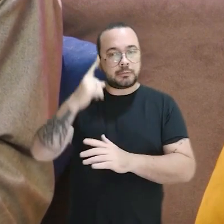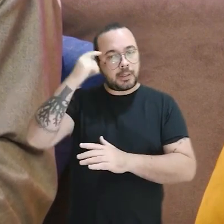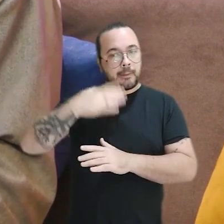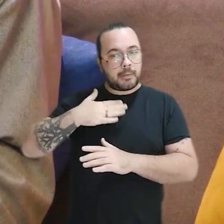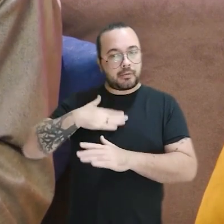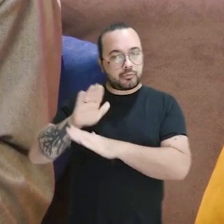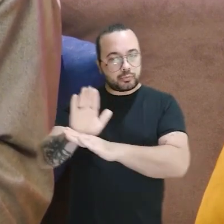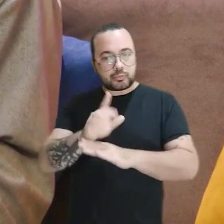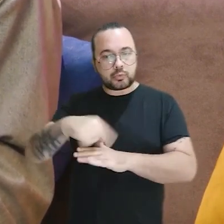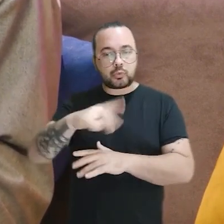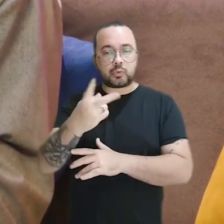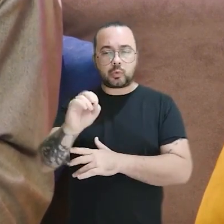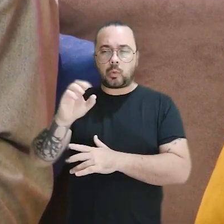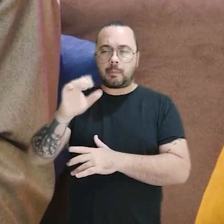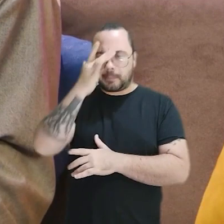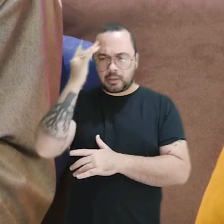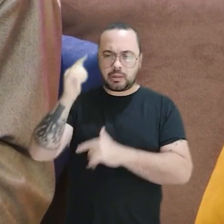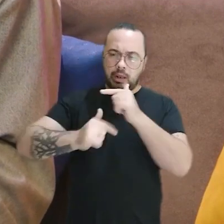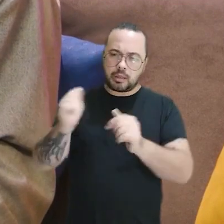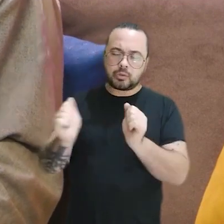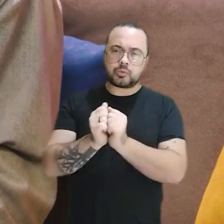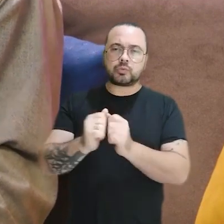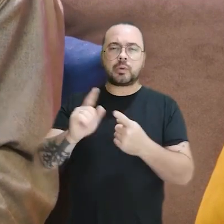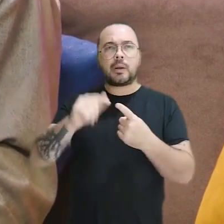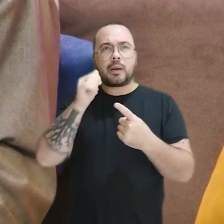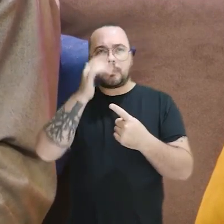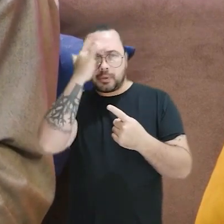eu já acho do caralho, entendeu? Tipo, ter uma figurinista que vai acordar pensando na roupa do personagem